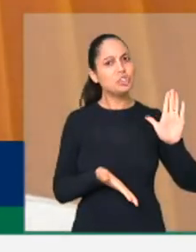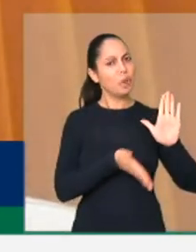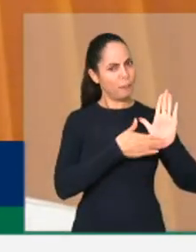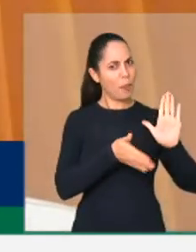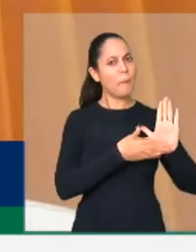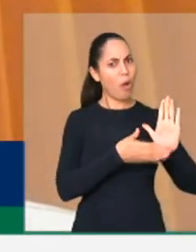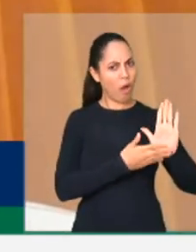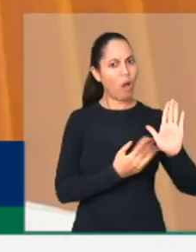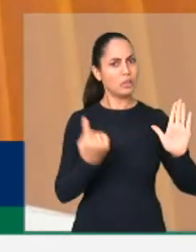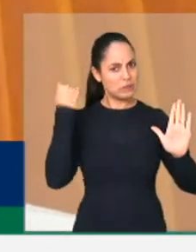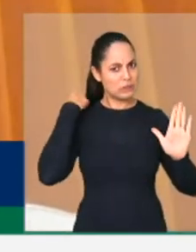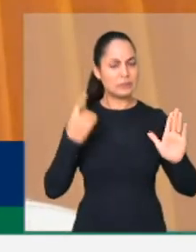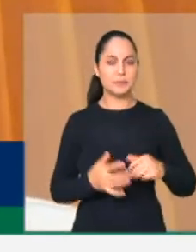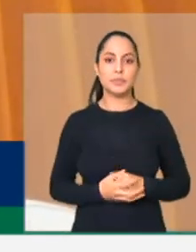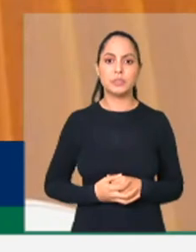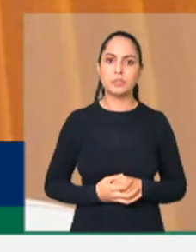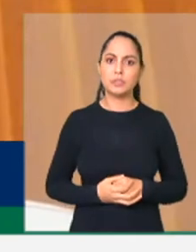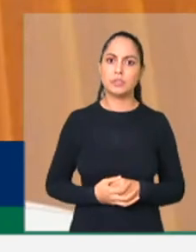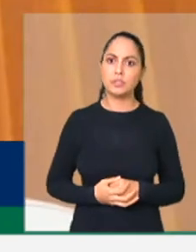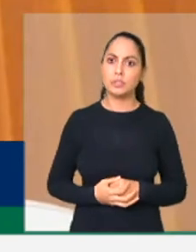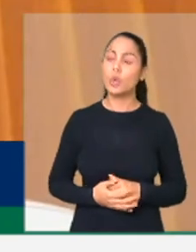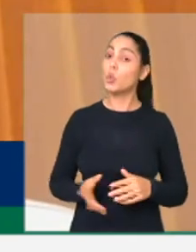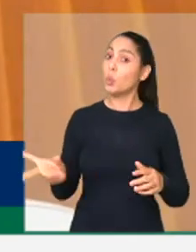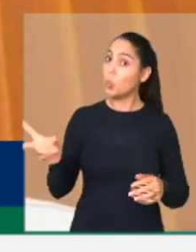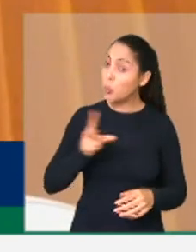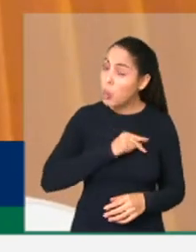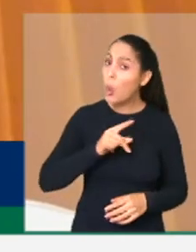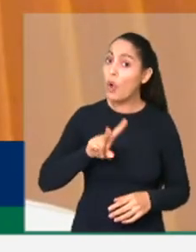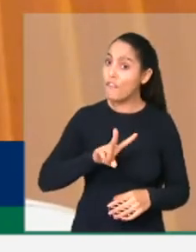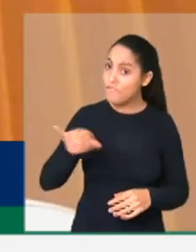MECANISMOS DE REINCENTIVO É ECONOMIA. VAMOS FAZER SIM UM REPOSICIONAMENTO, UMA RENEGOCIAÇÃO DESSE